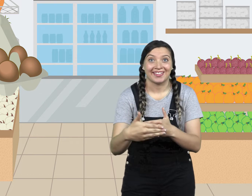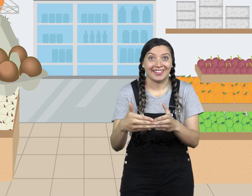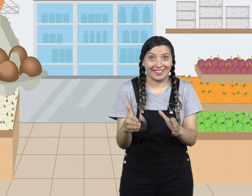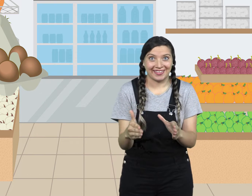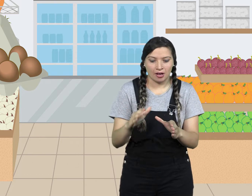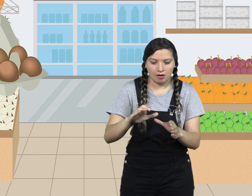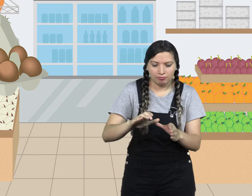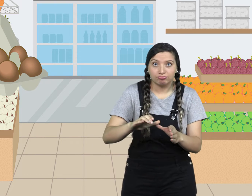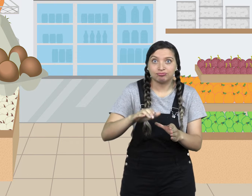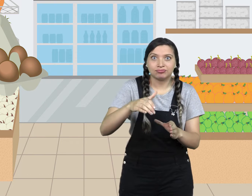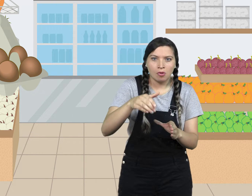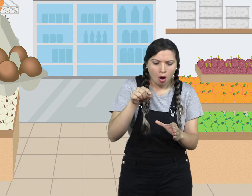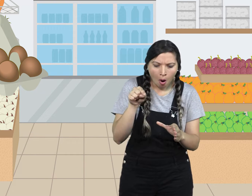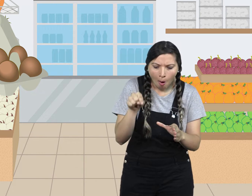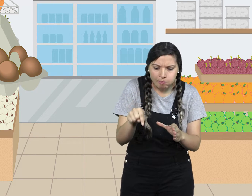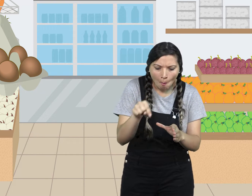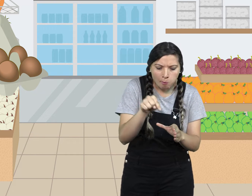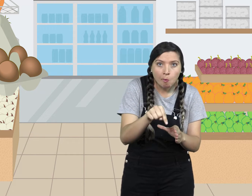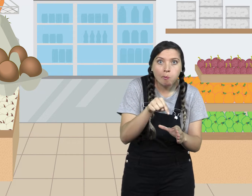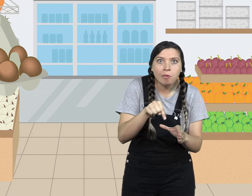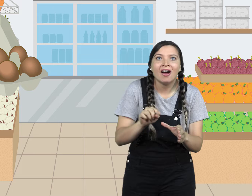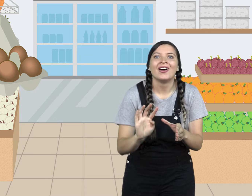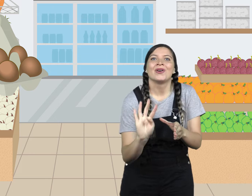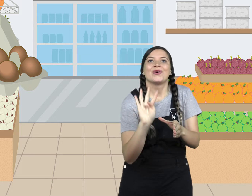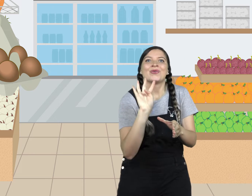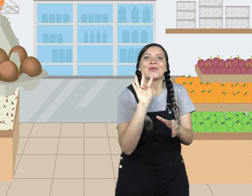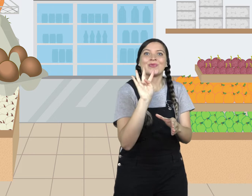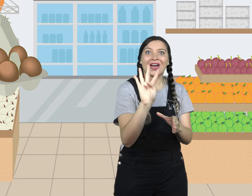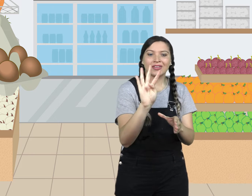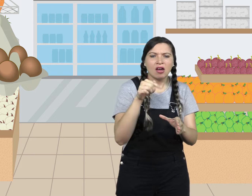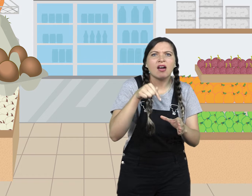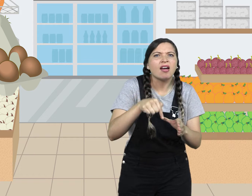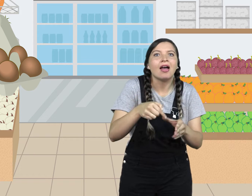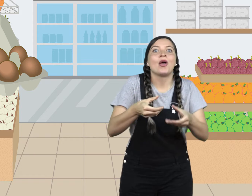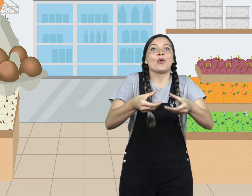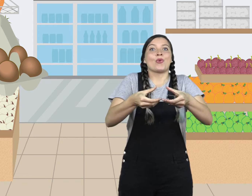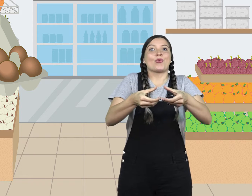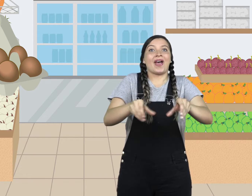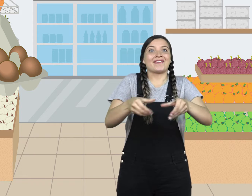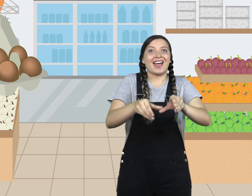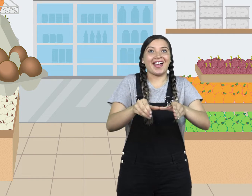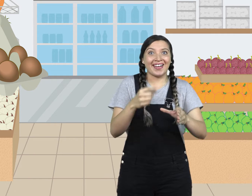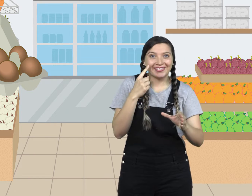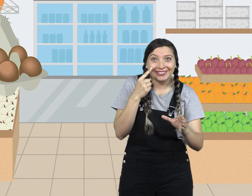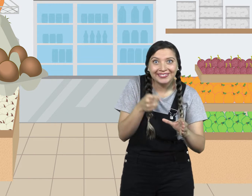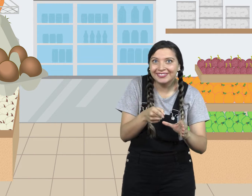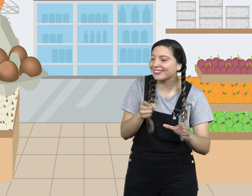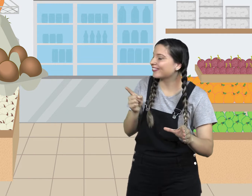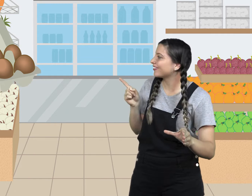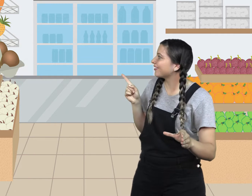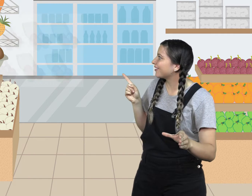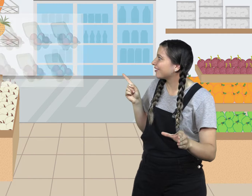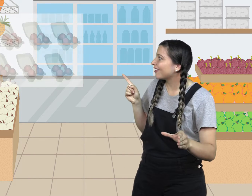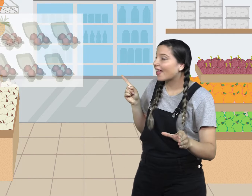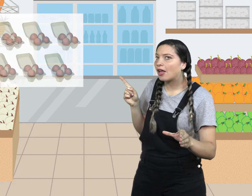Dentro de cada una de estas cajas encontramos cuatro huevos.